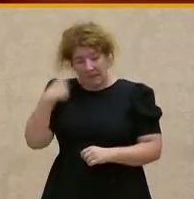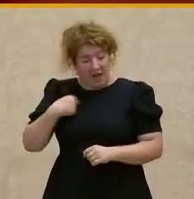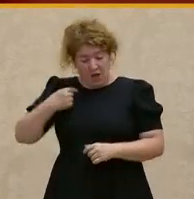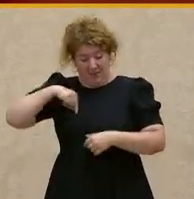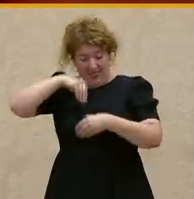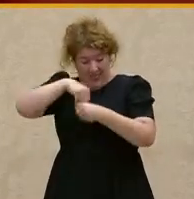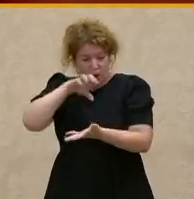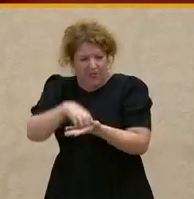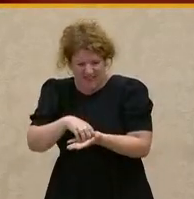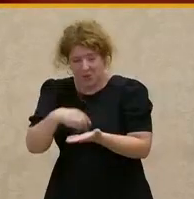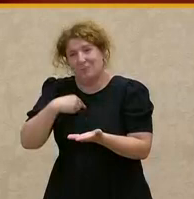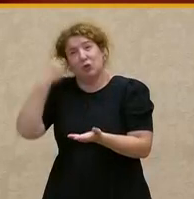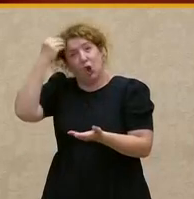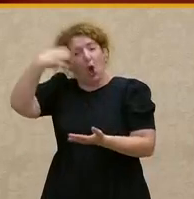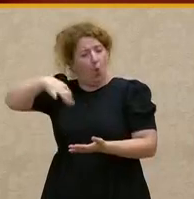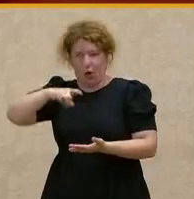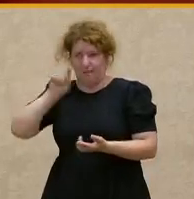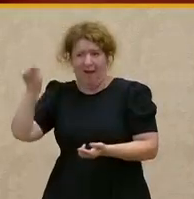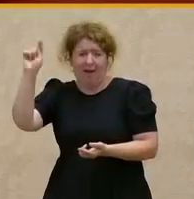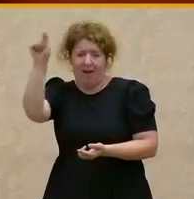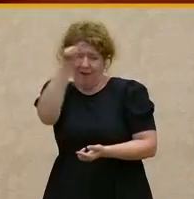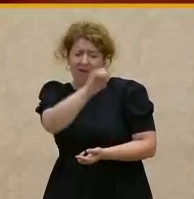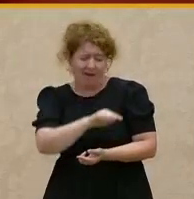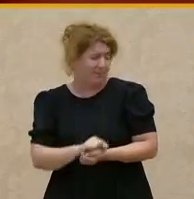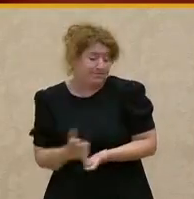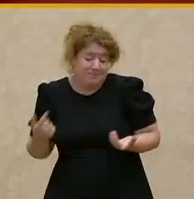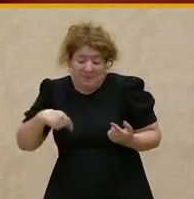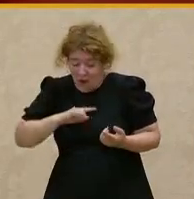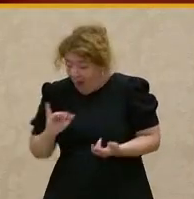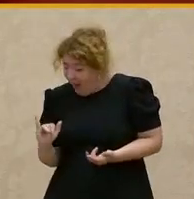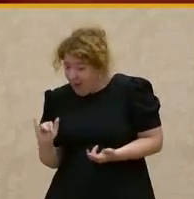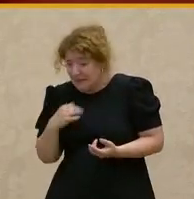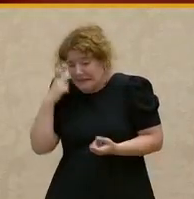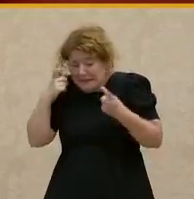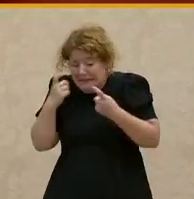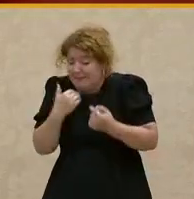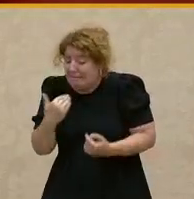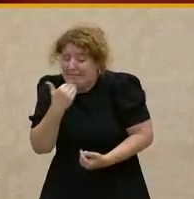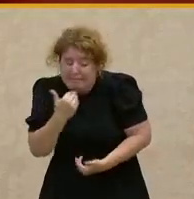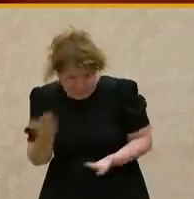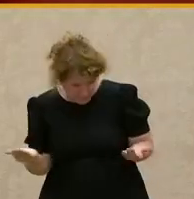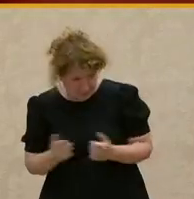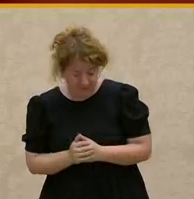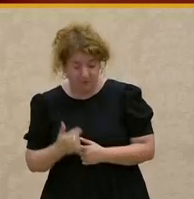hay experiencias similares. Hacemos lo que podemos con lo que tenemos. Como profesional y parte de la